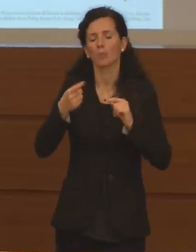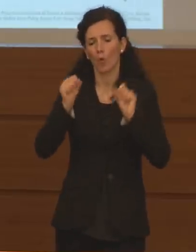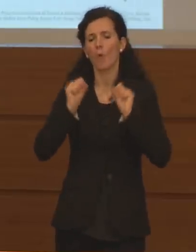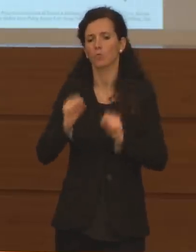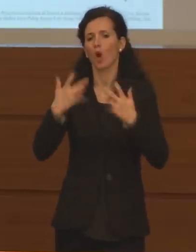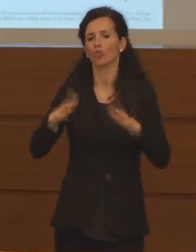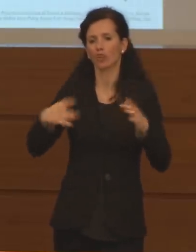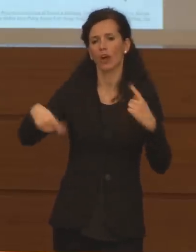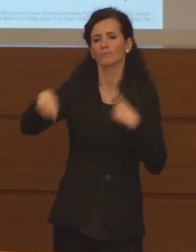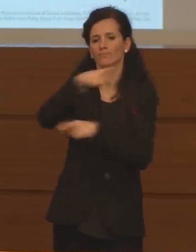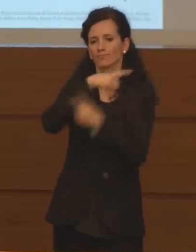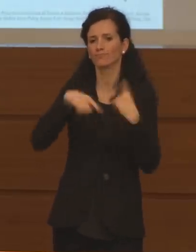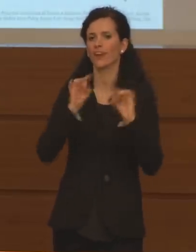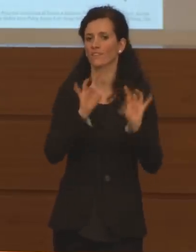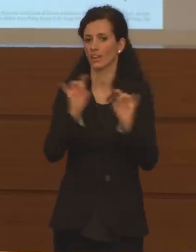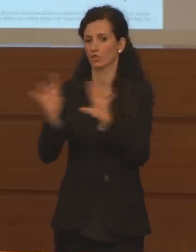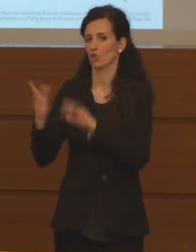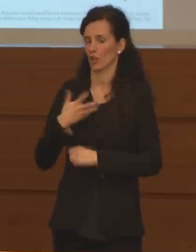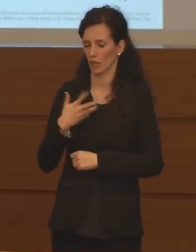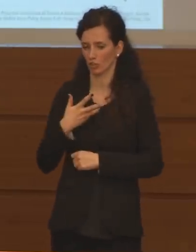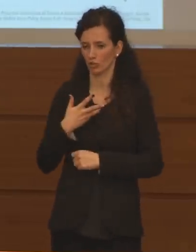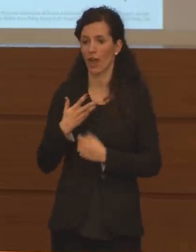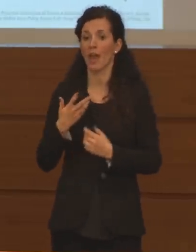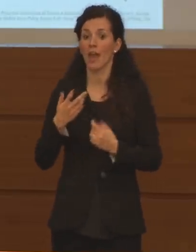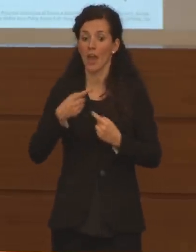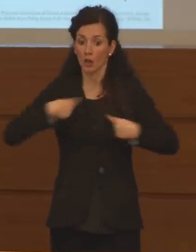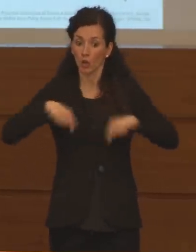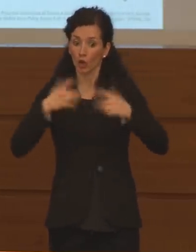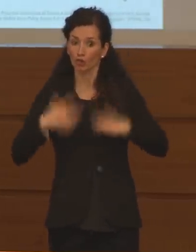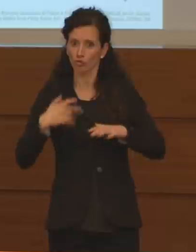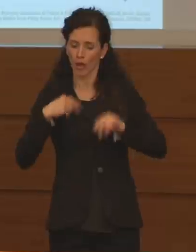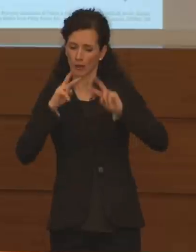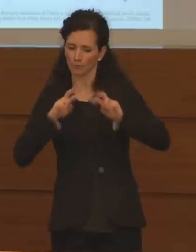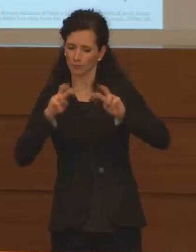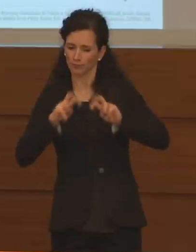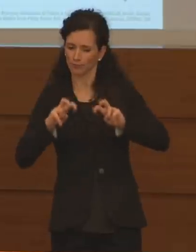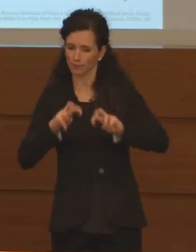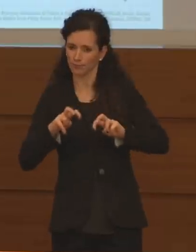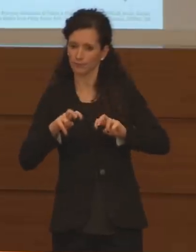quando presenteremo i dati, la curva epidemica in maniera accurata